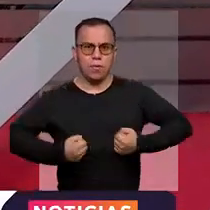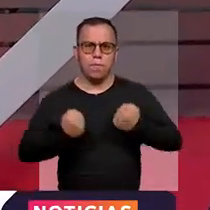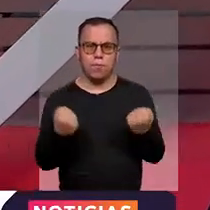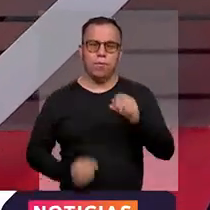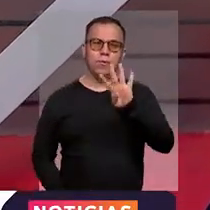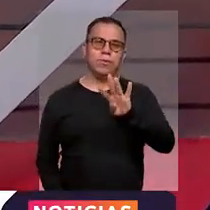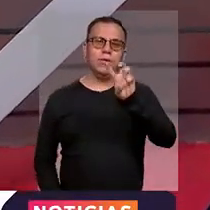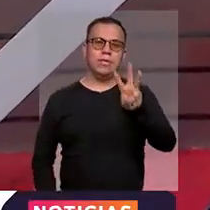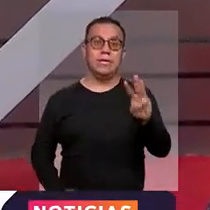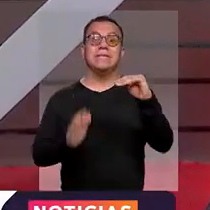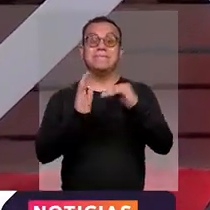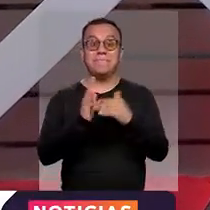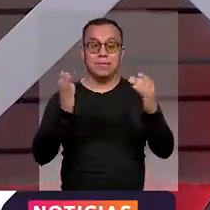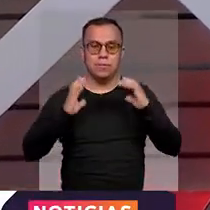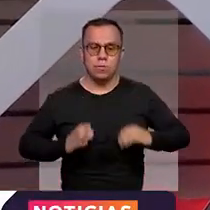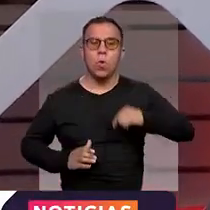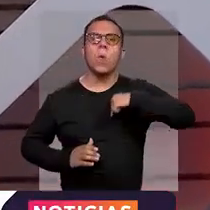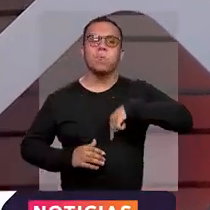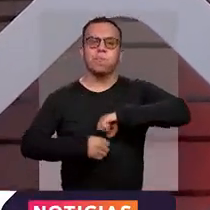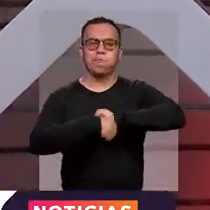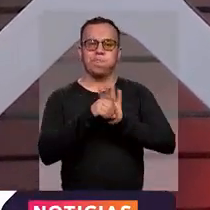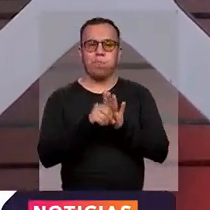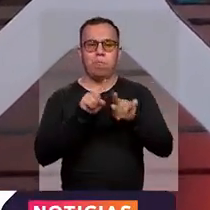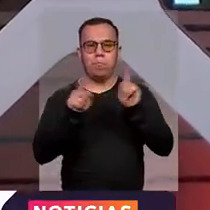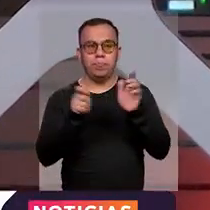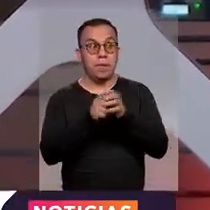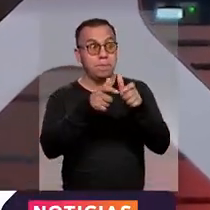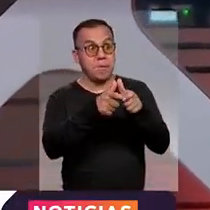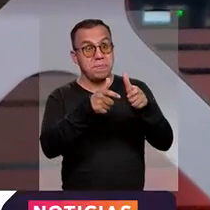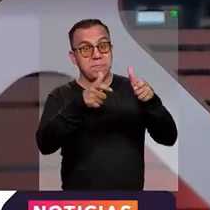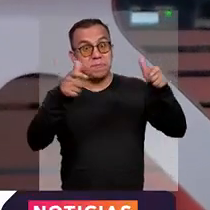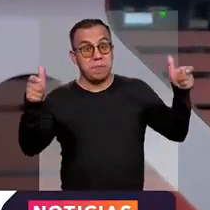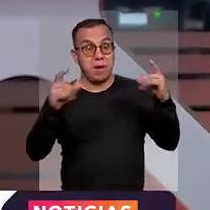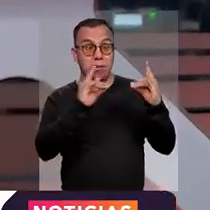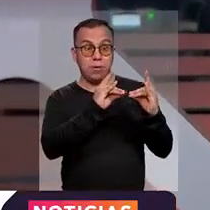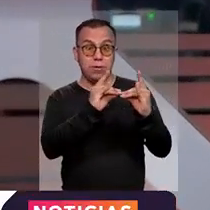RECAUDAR FONDOS PARA UBICAR